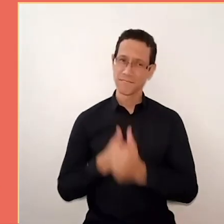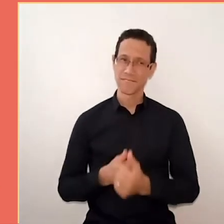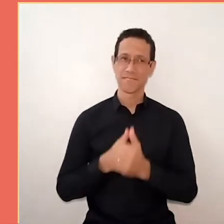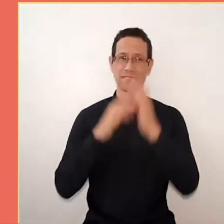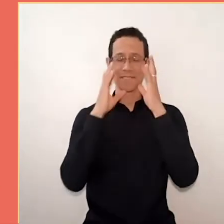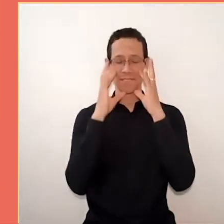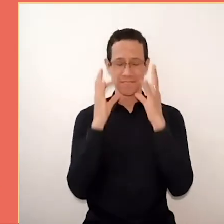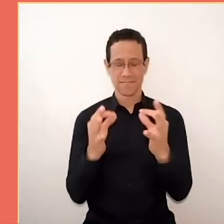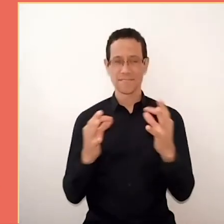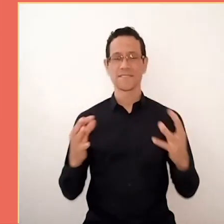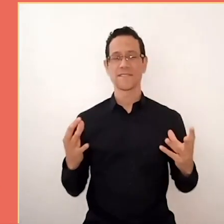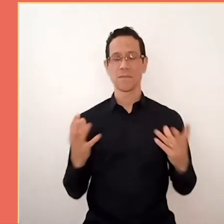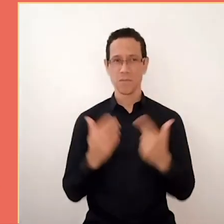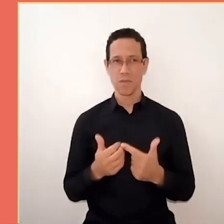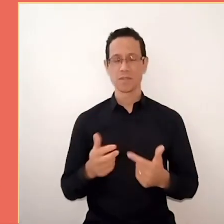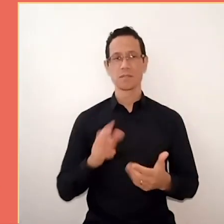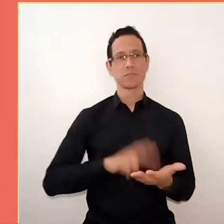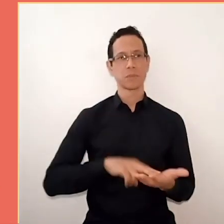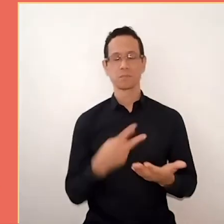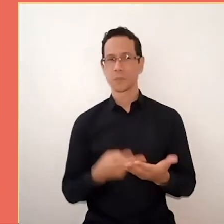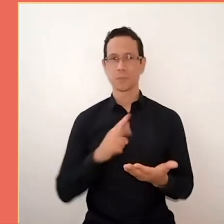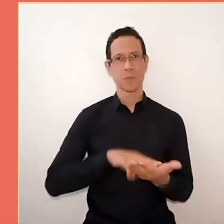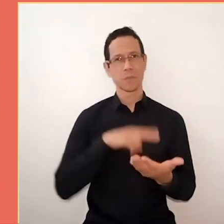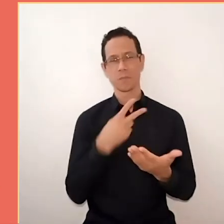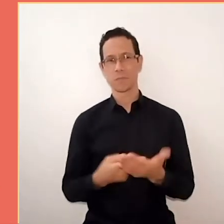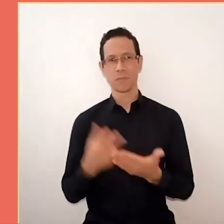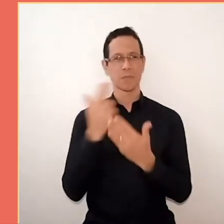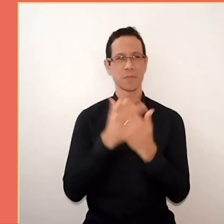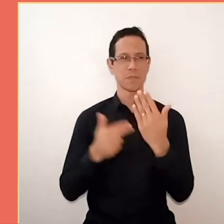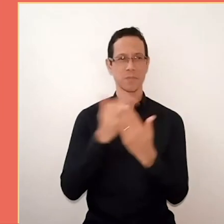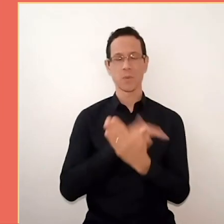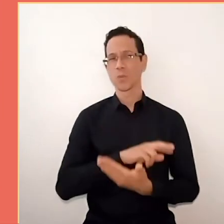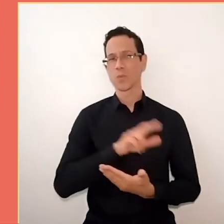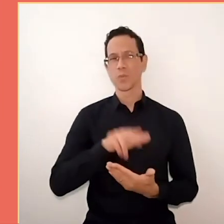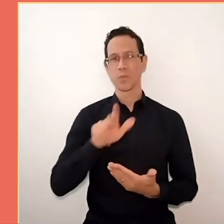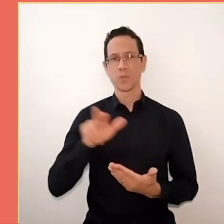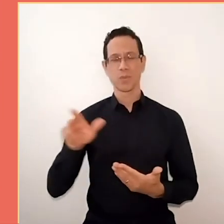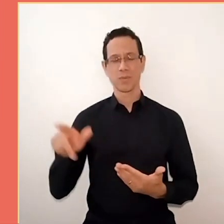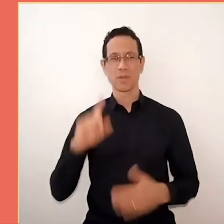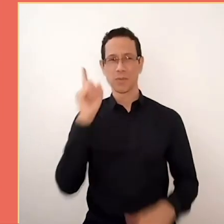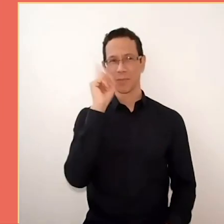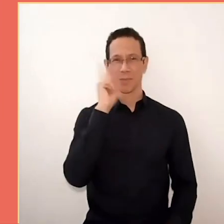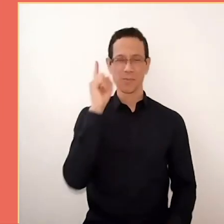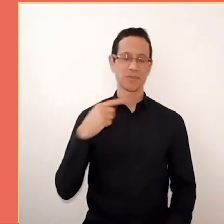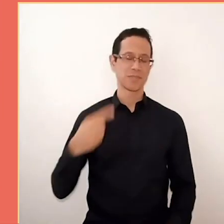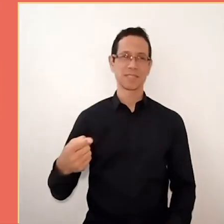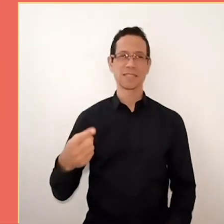de realmente traduzir em imagens todo dia, toda potência que este seminário nos trouxe.